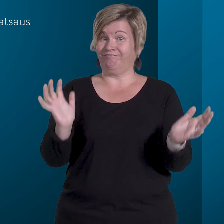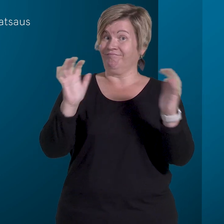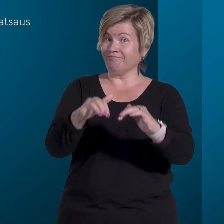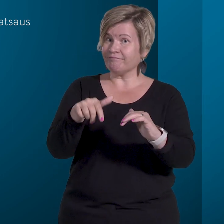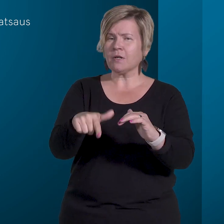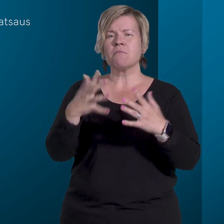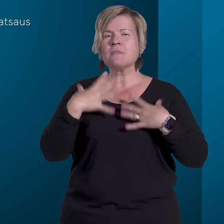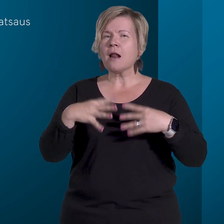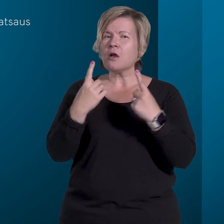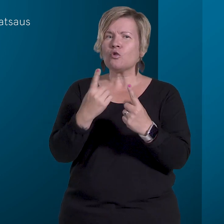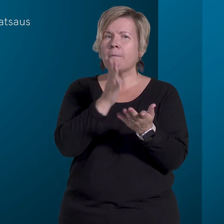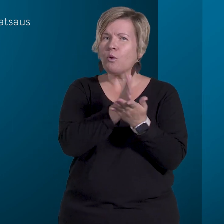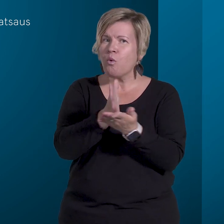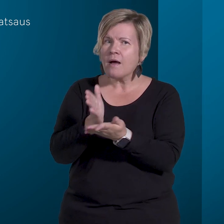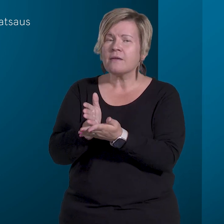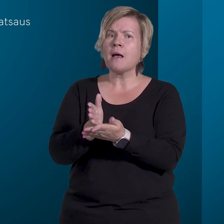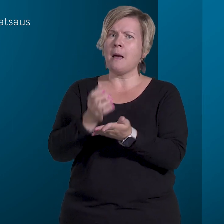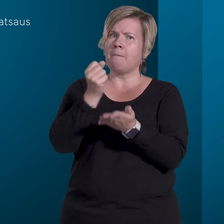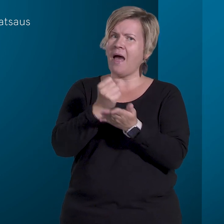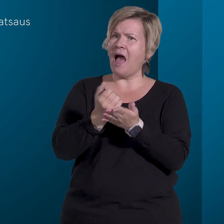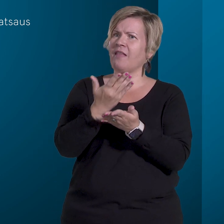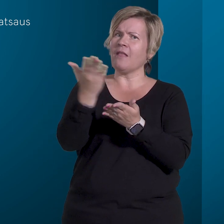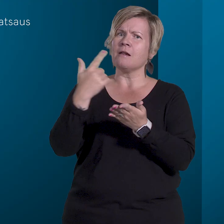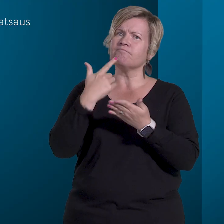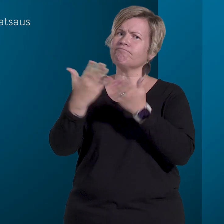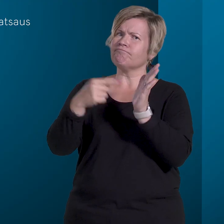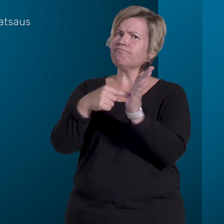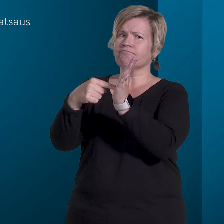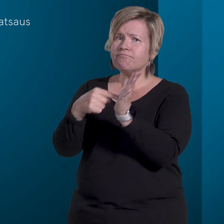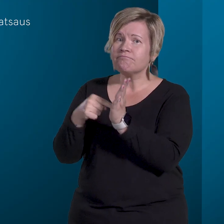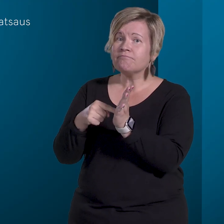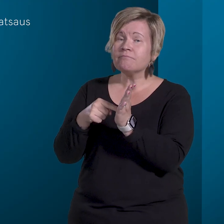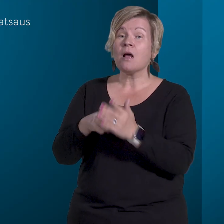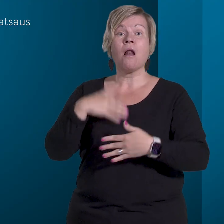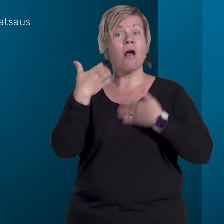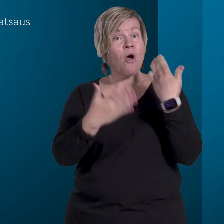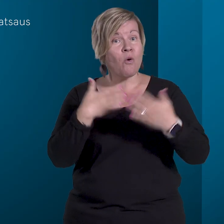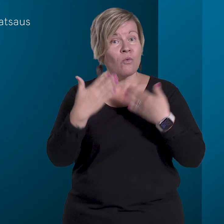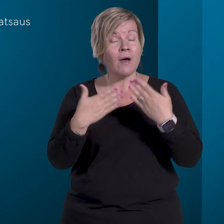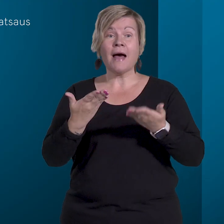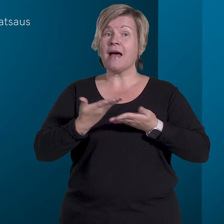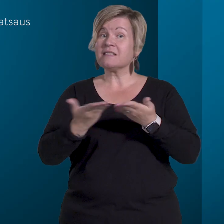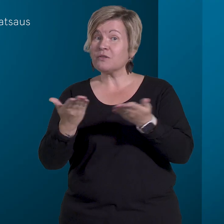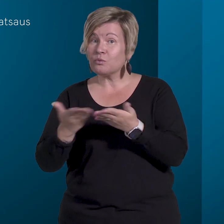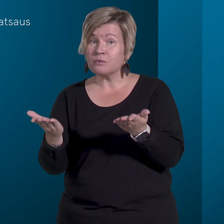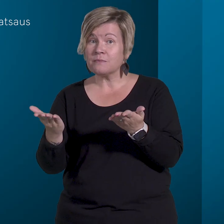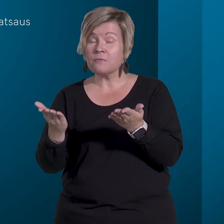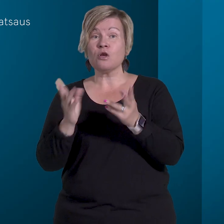Luvassa on kiinnostavia puheita, viestejä päättäjille, lauluja, esityksiä -